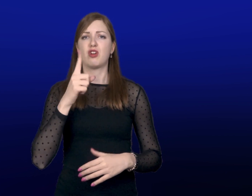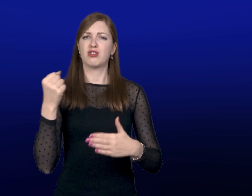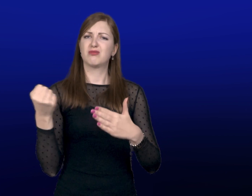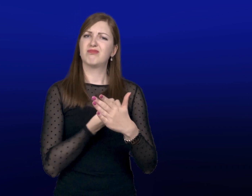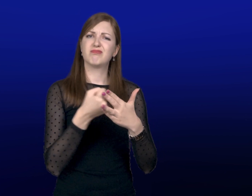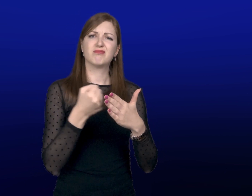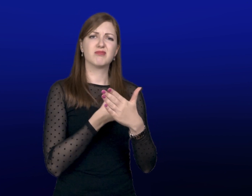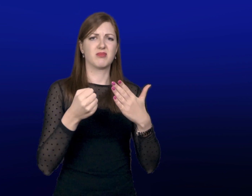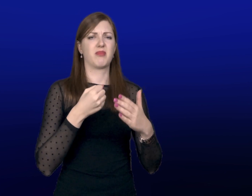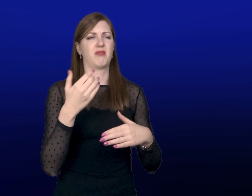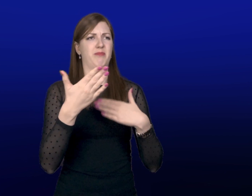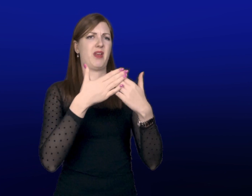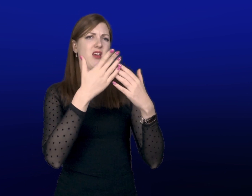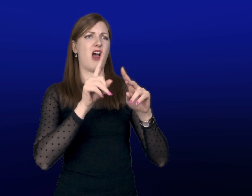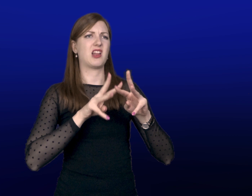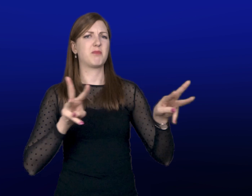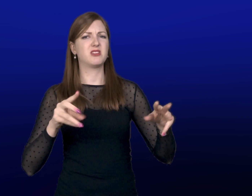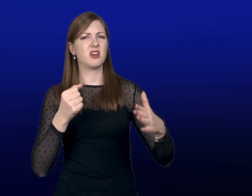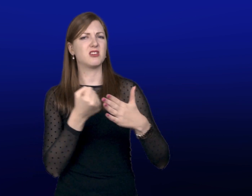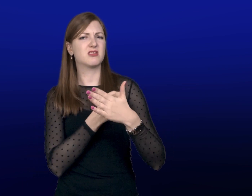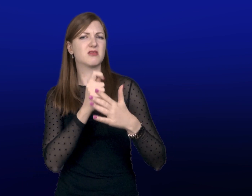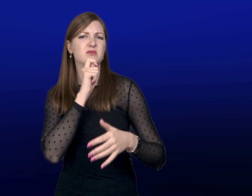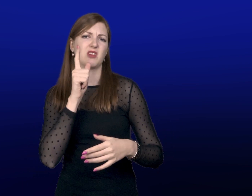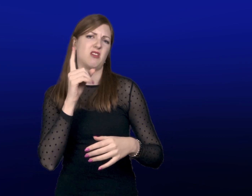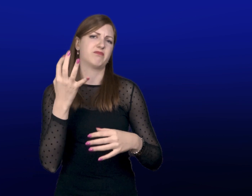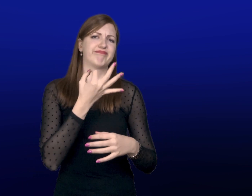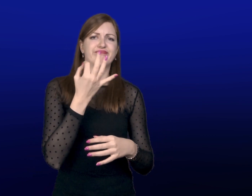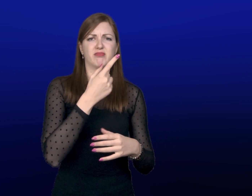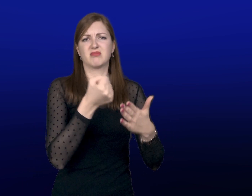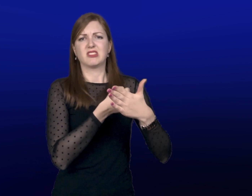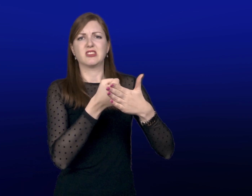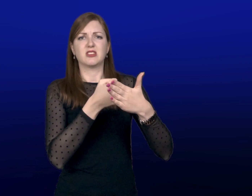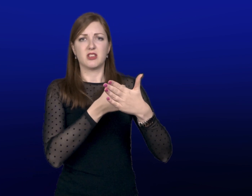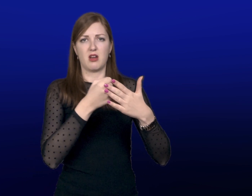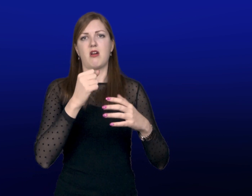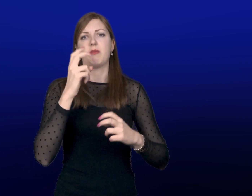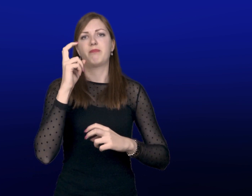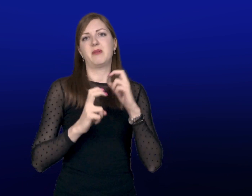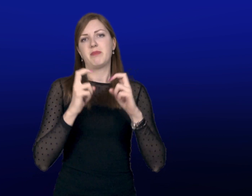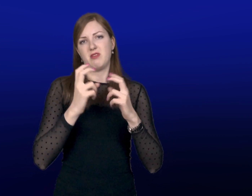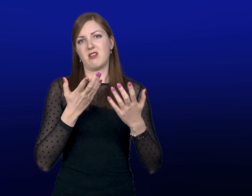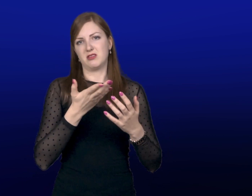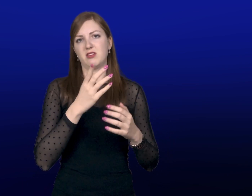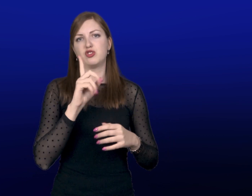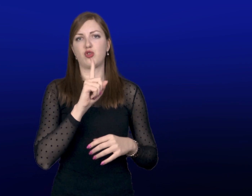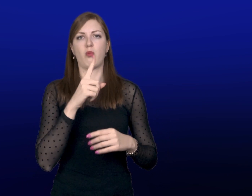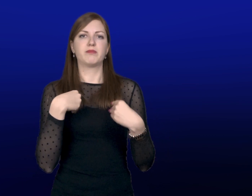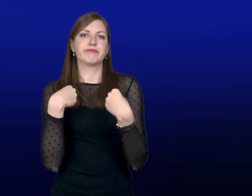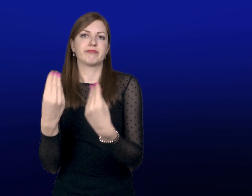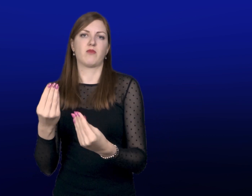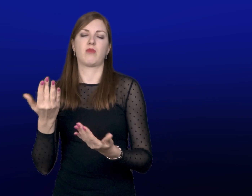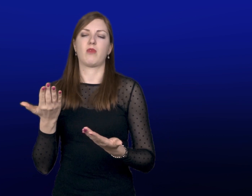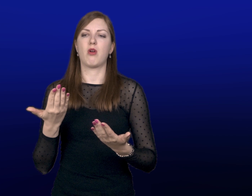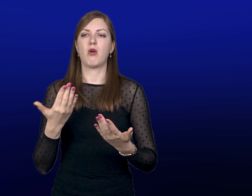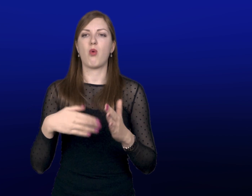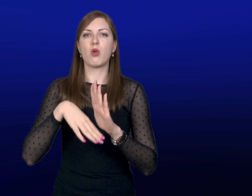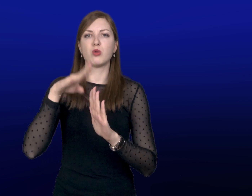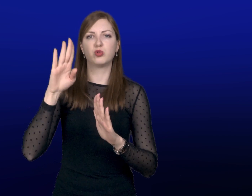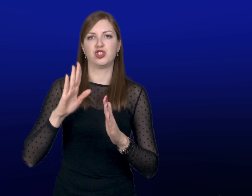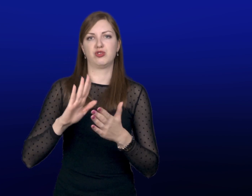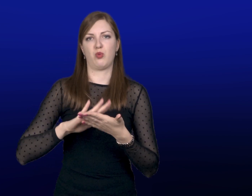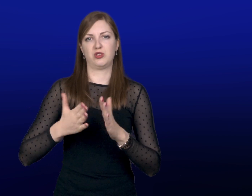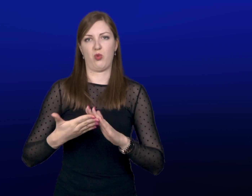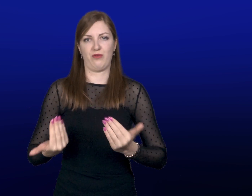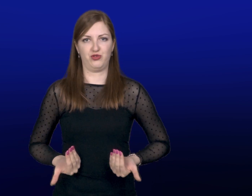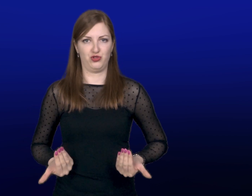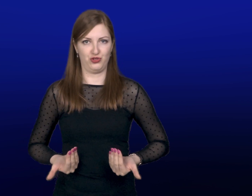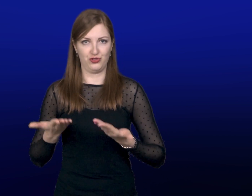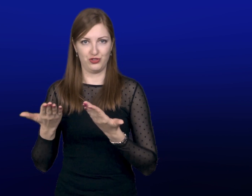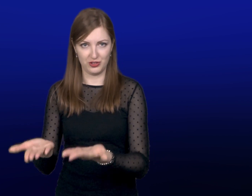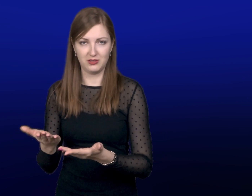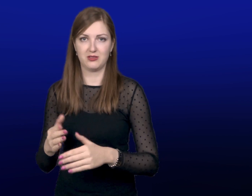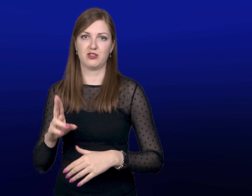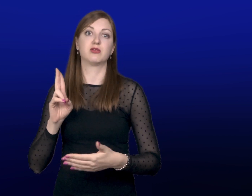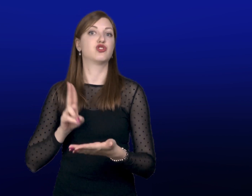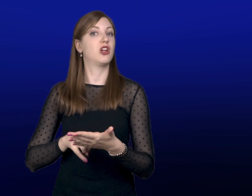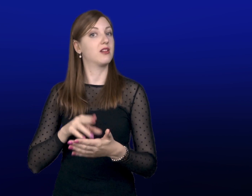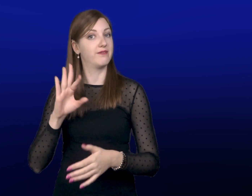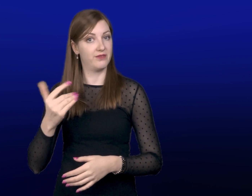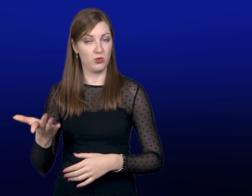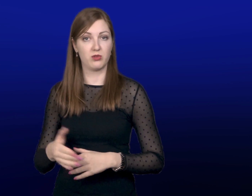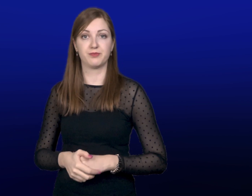ходатайствовало об улучшении жилищно-бытовых условий членов ВОГ перед администрациями предприятий,